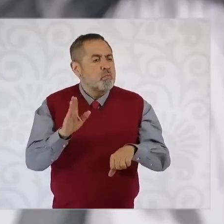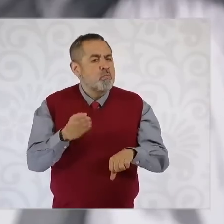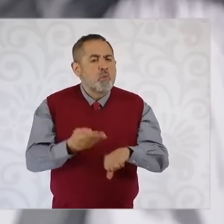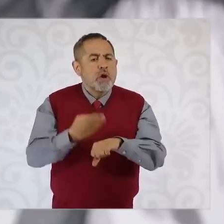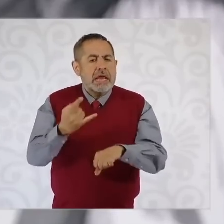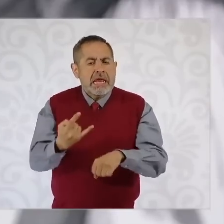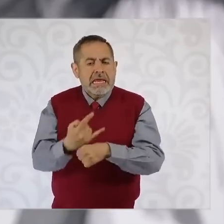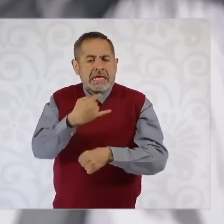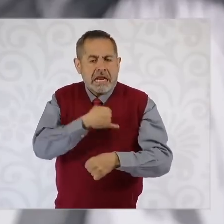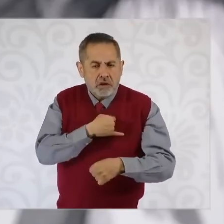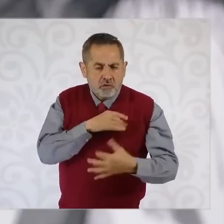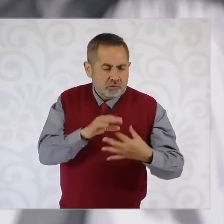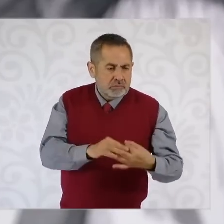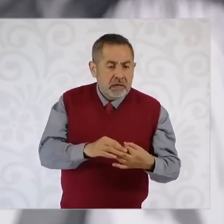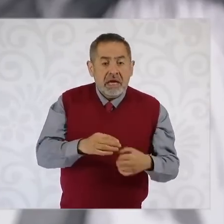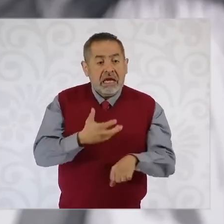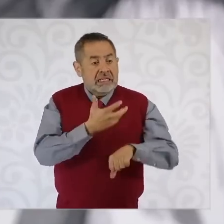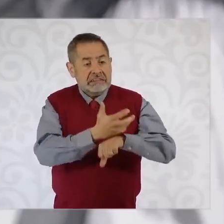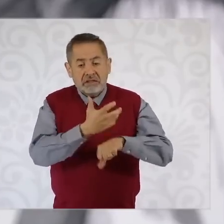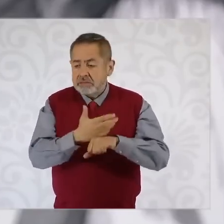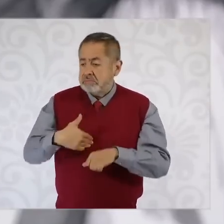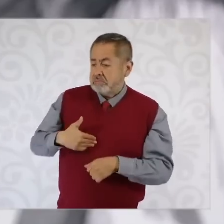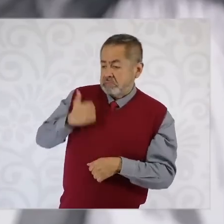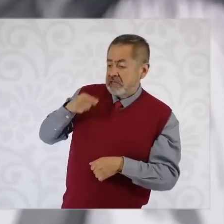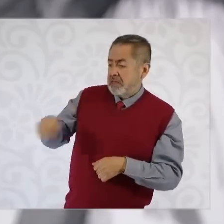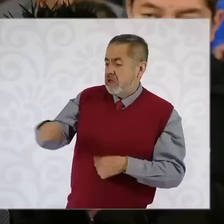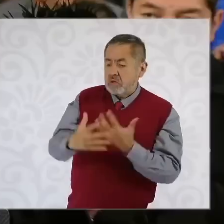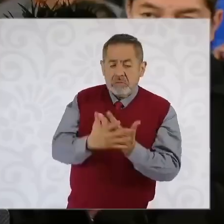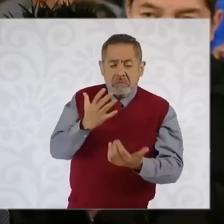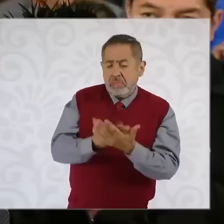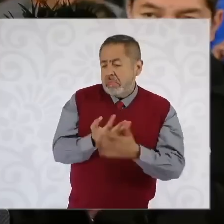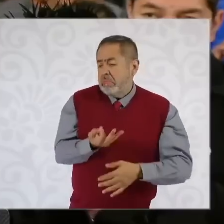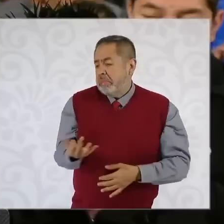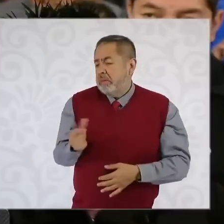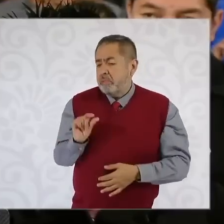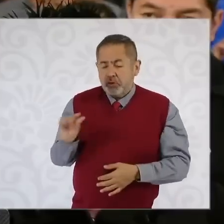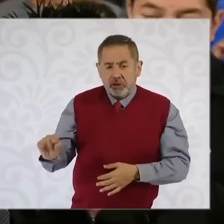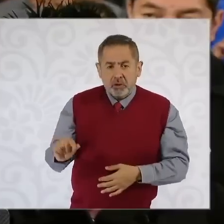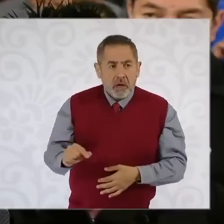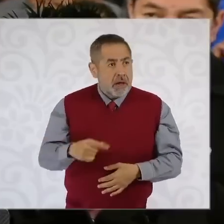que Estados Unidos se beneficia de ellos con su mano de obra y estado y México se beneficia con